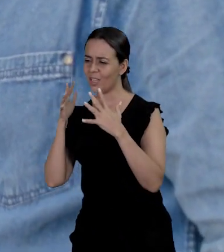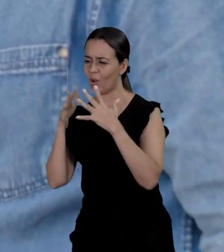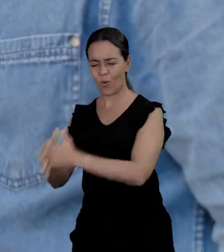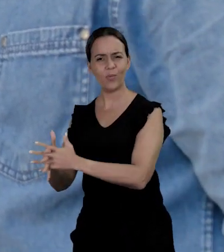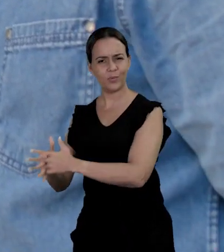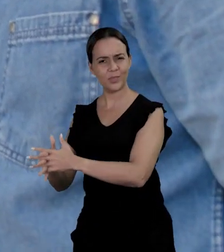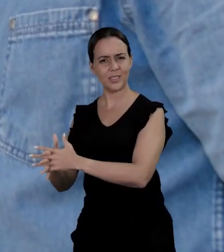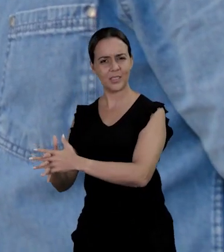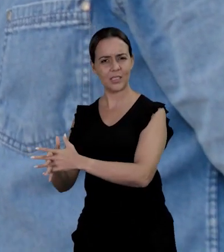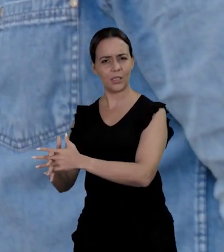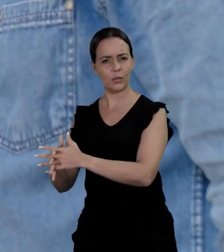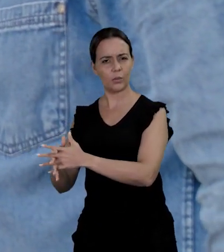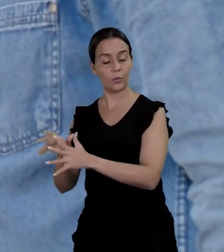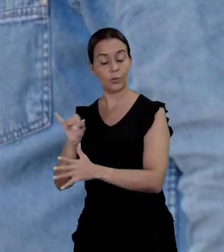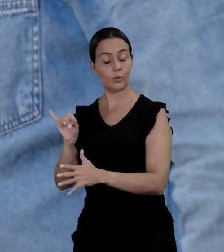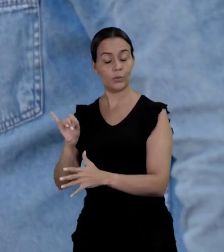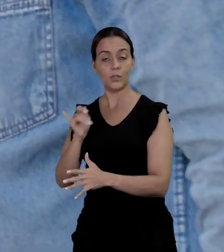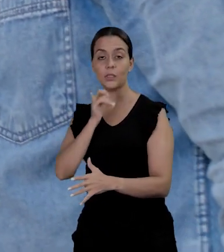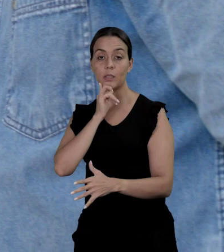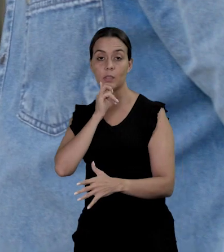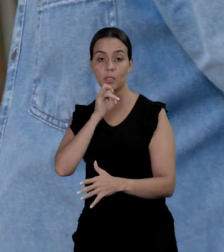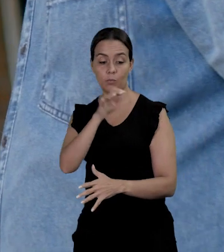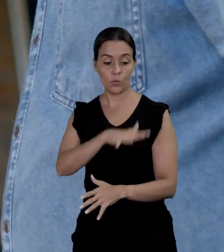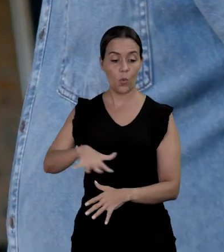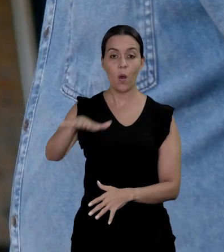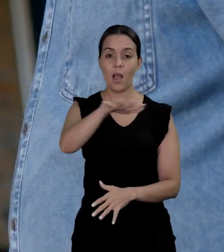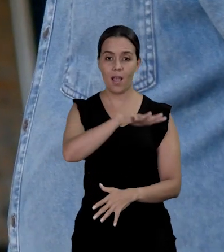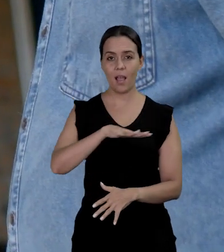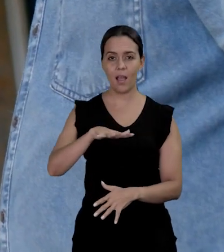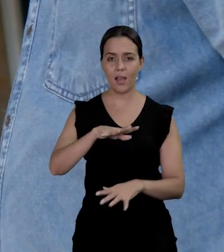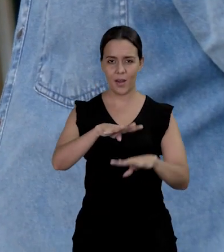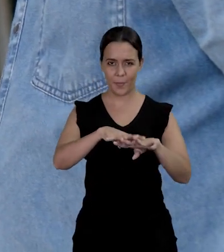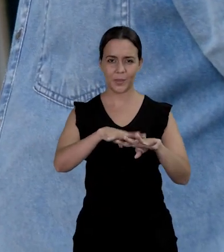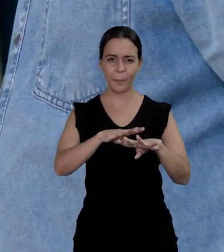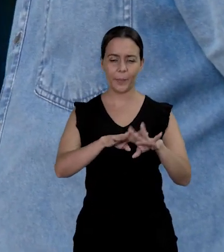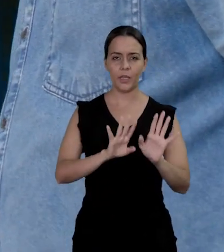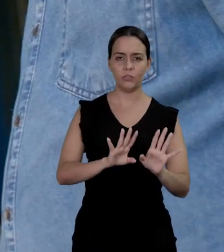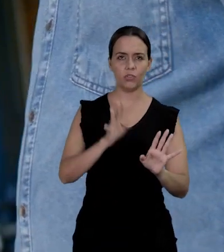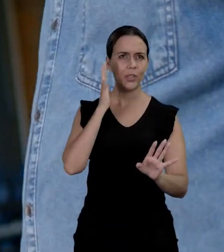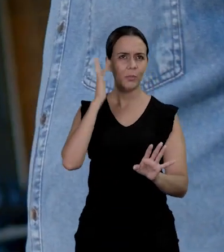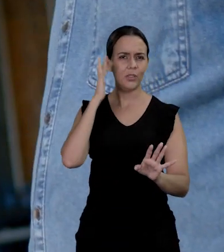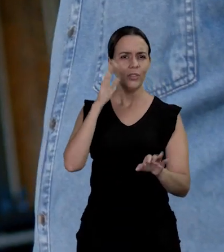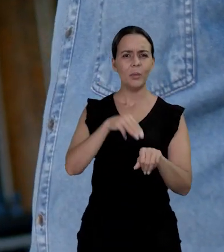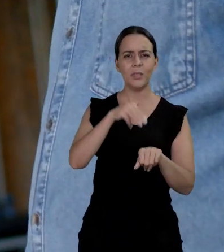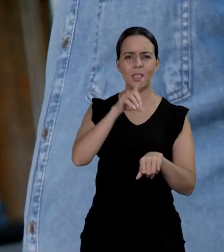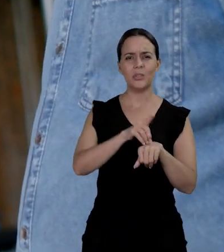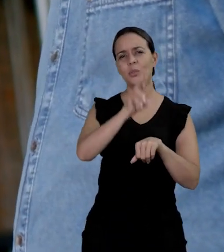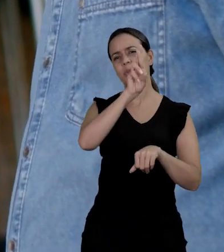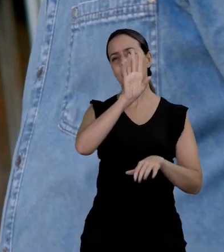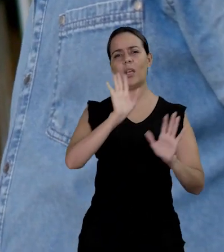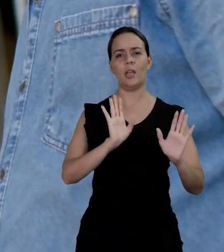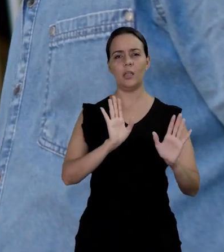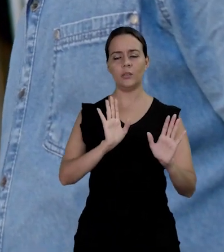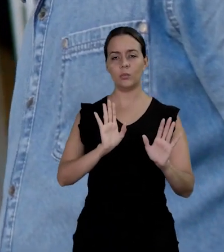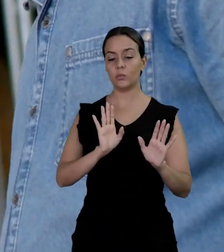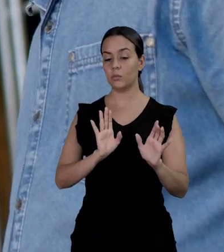o que é ciência mesmo. Se você pega pessoas da área de exatas, que são... Imagina que a pessoa é bem formada, tem mestrado, doutorado,